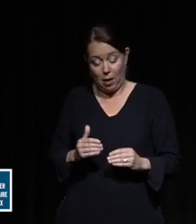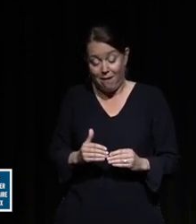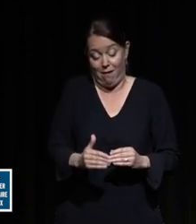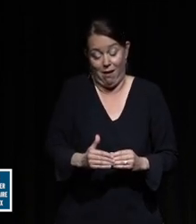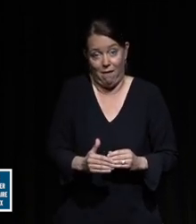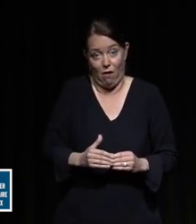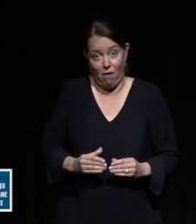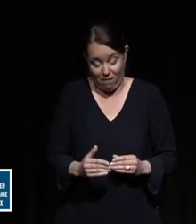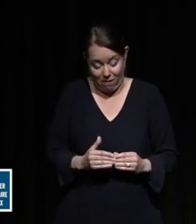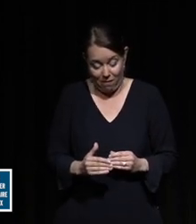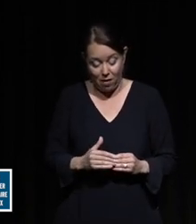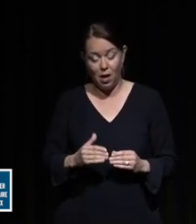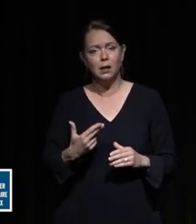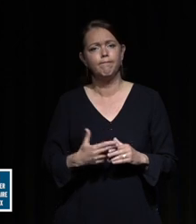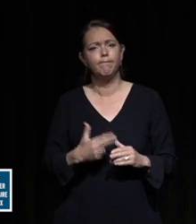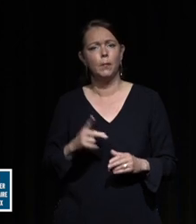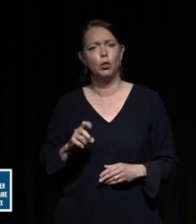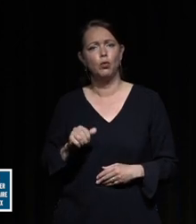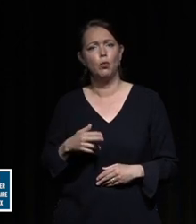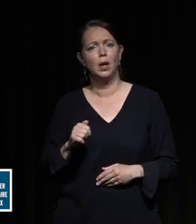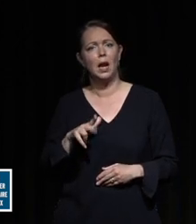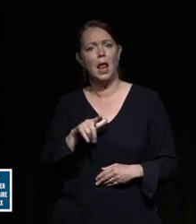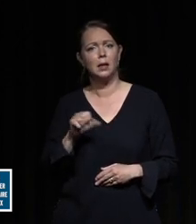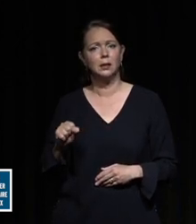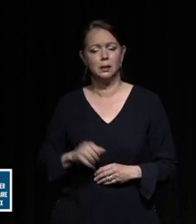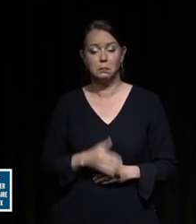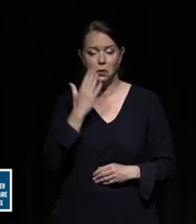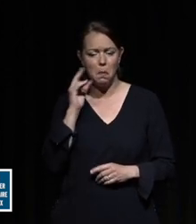le cul de sac dit de douglas l'intestin je ne sais pas si vous voyez la flèche que je bouge